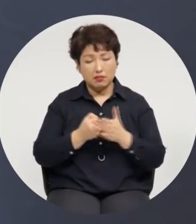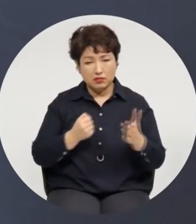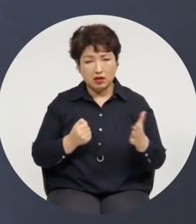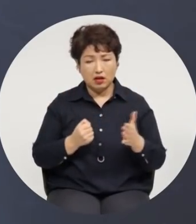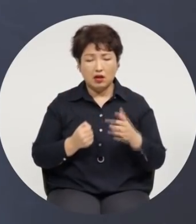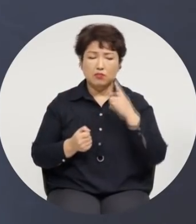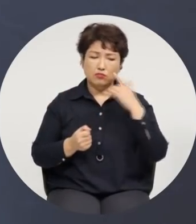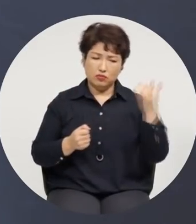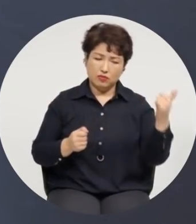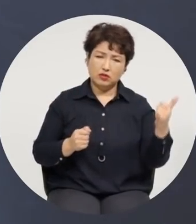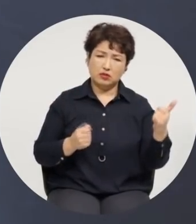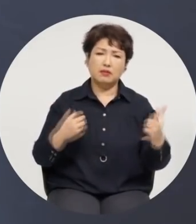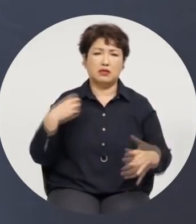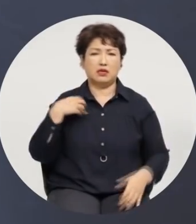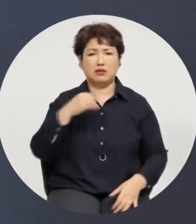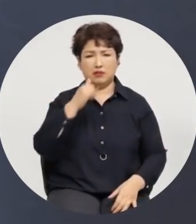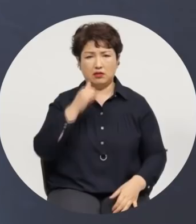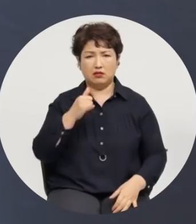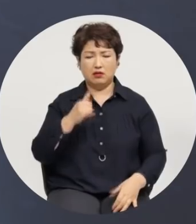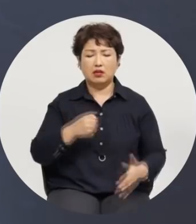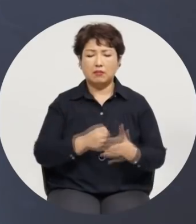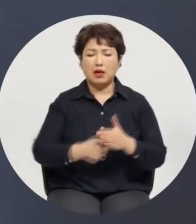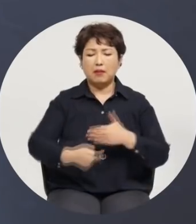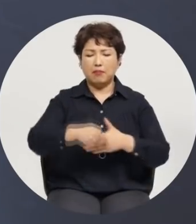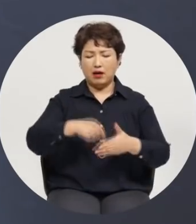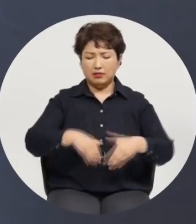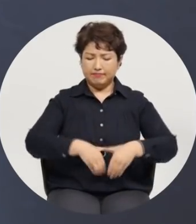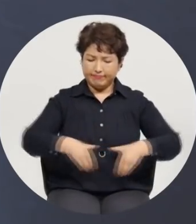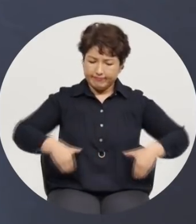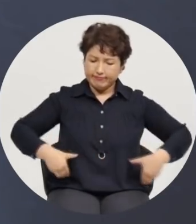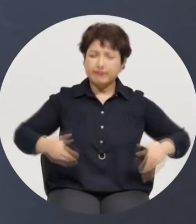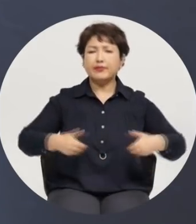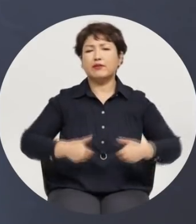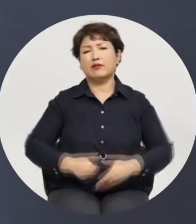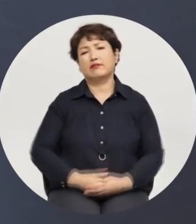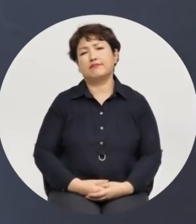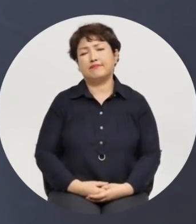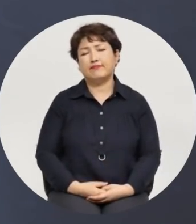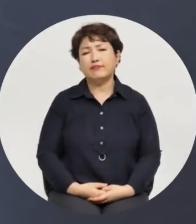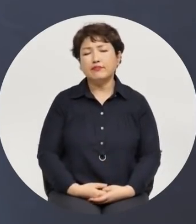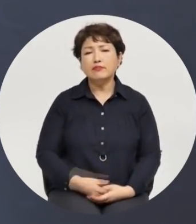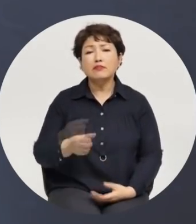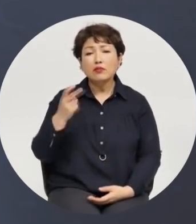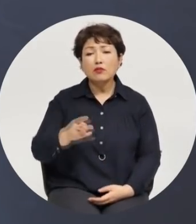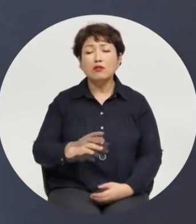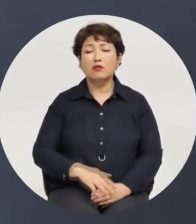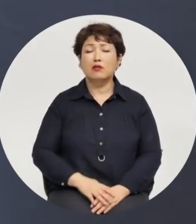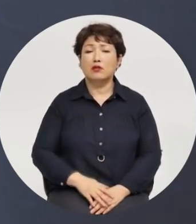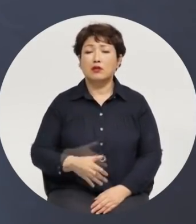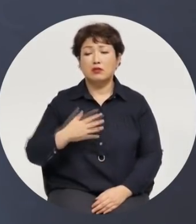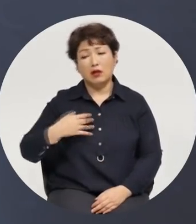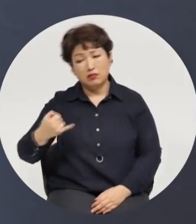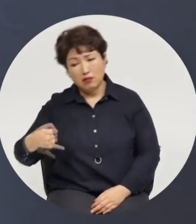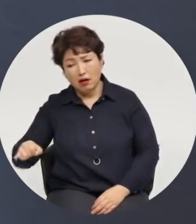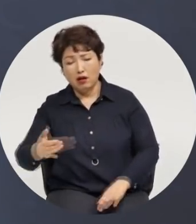그러니까 조금 포용성 있게 받아들이는 게 필요합니다 그리고 질문자는 우리 아이든 남의 아이든